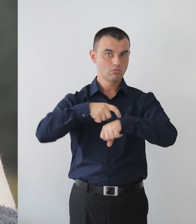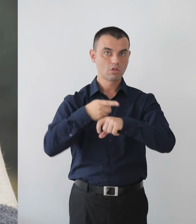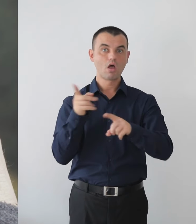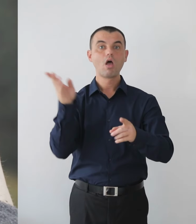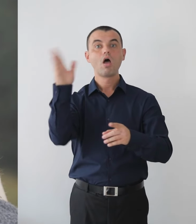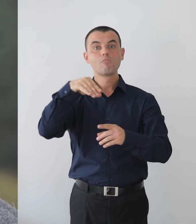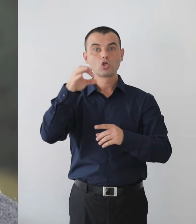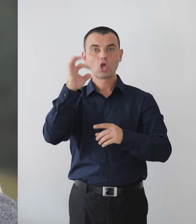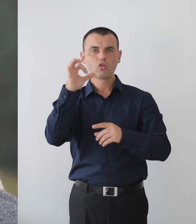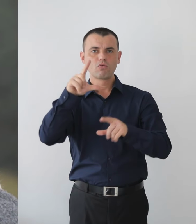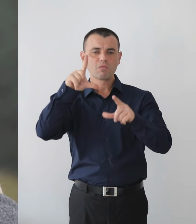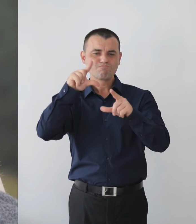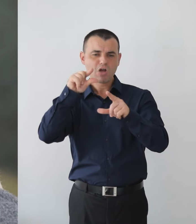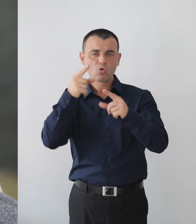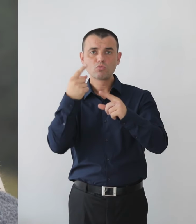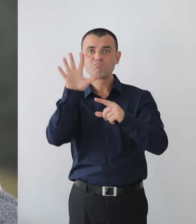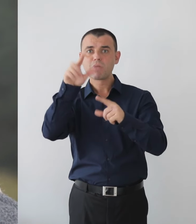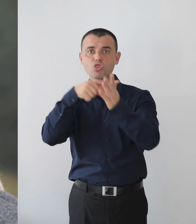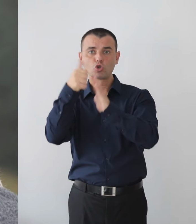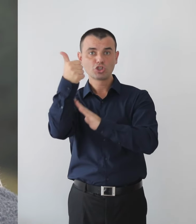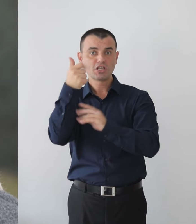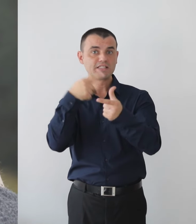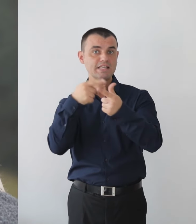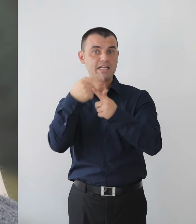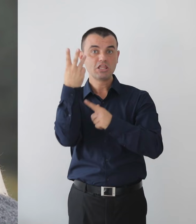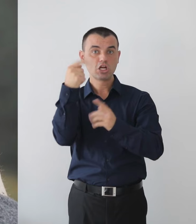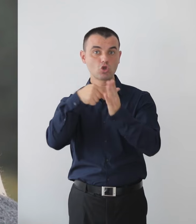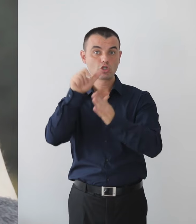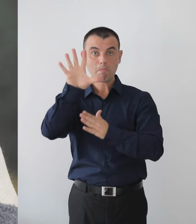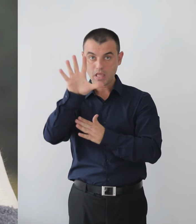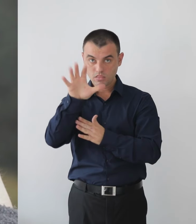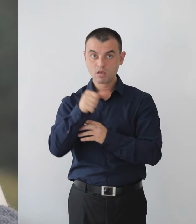след което настойте блендата на най-малкото възможно число - 5,6 или 3,5